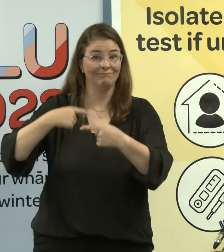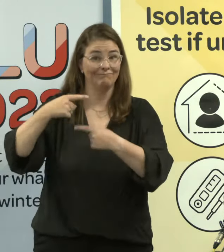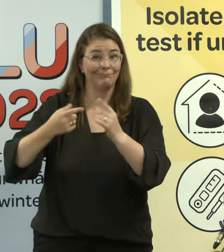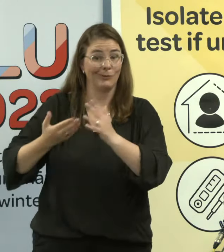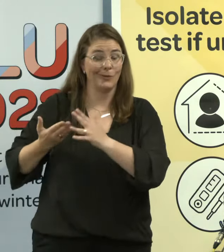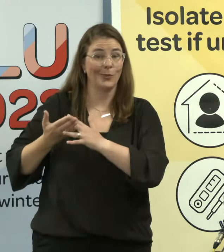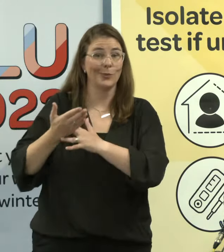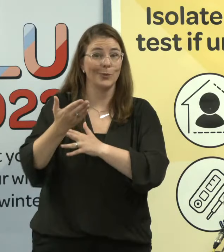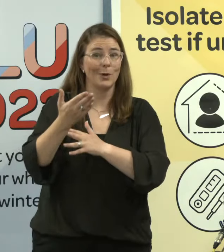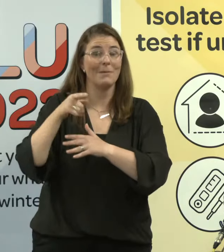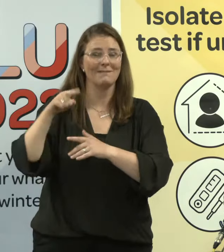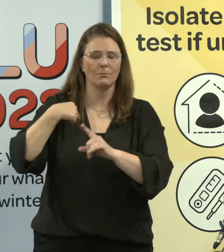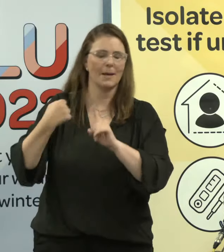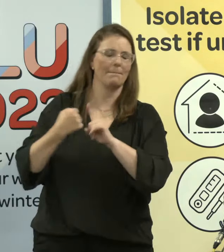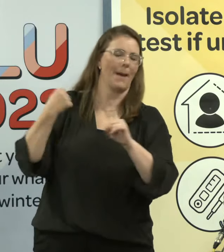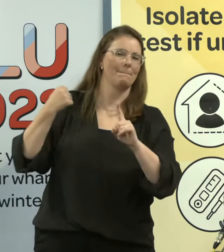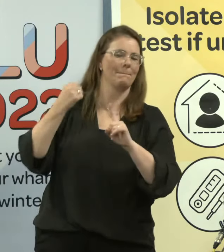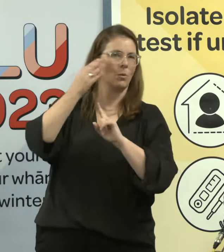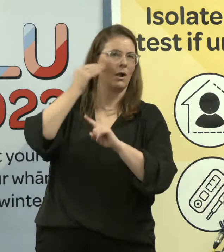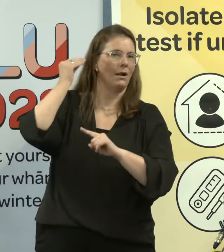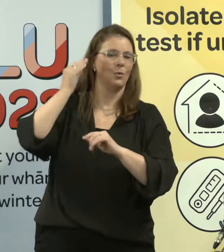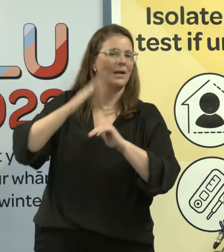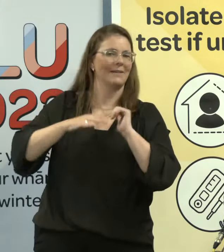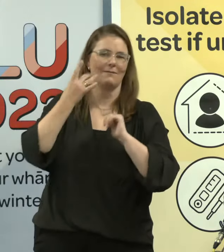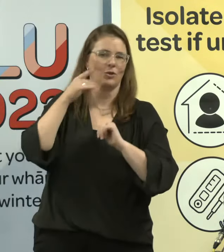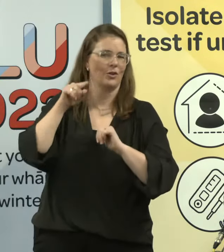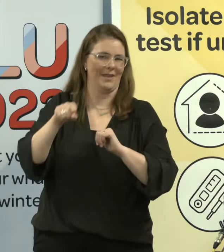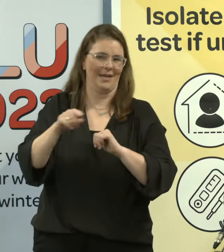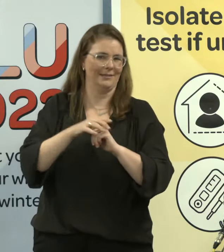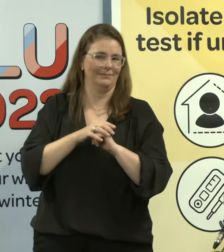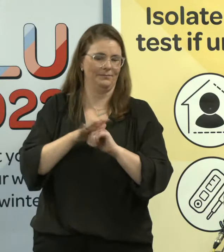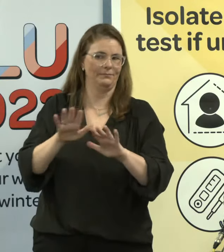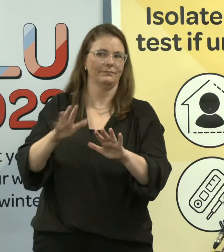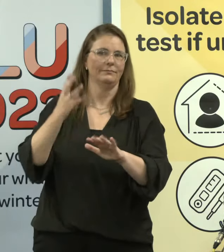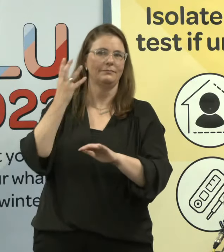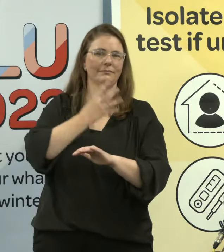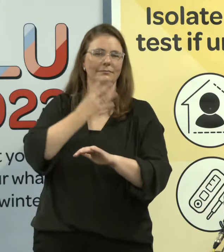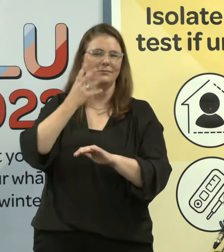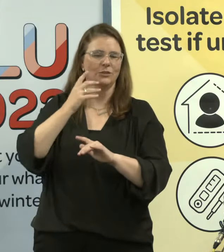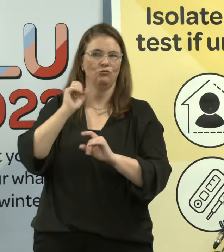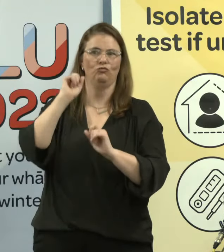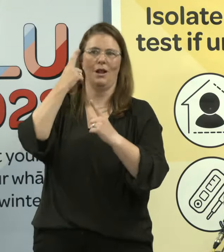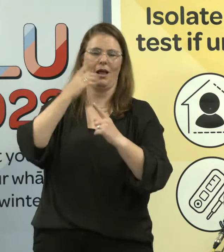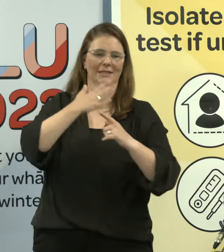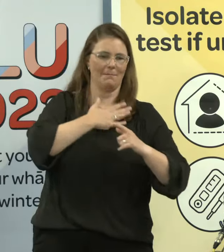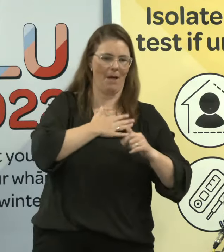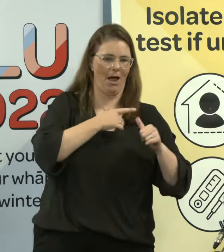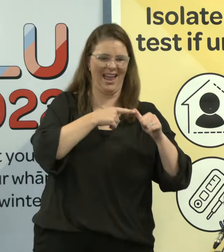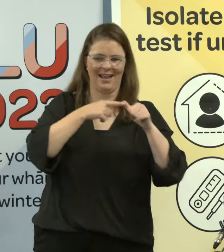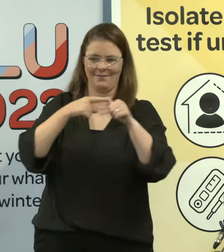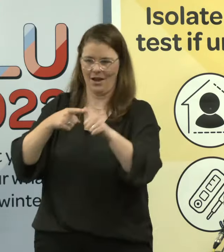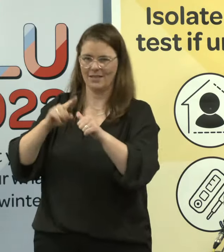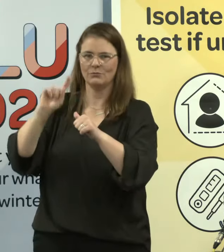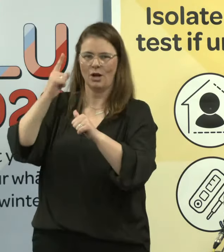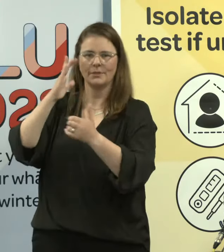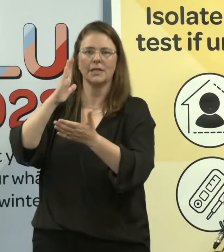kawenga he tino pono. A kua